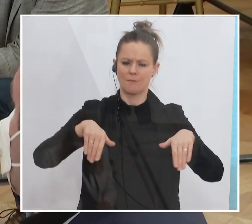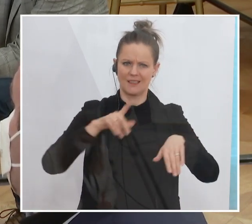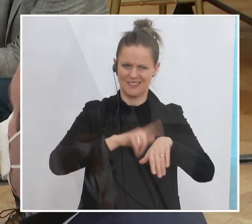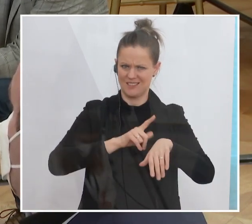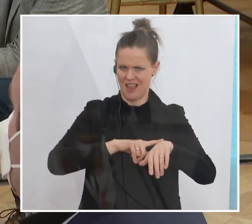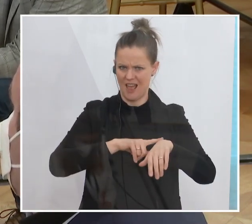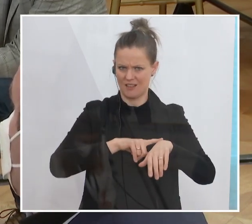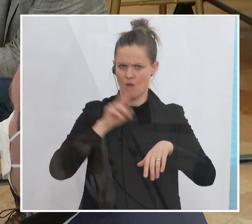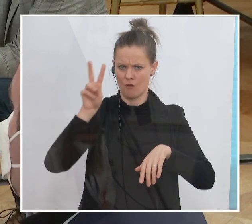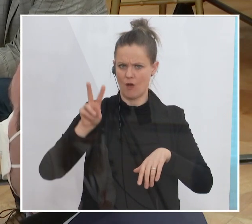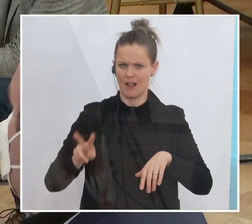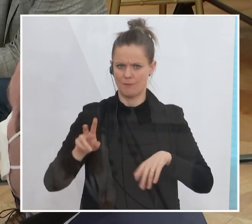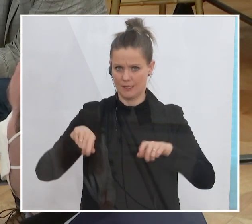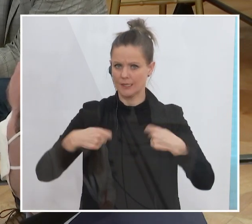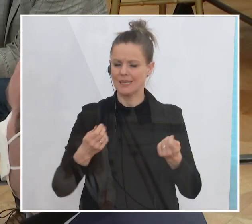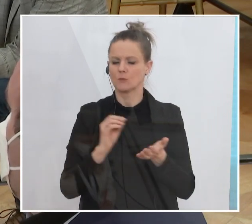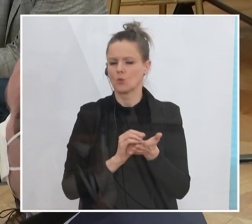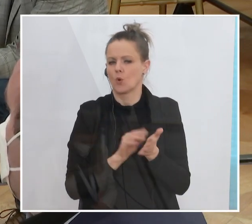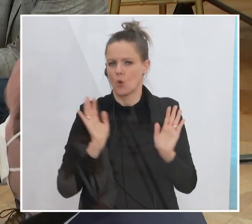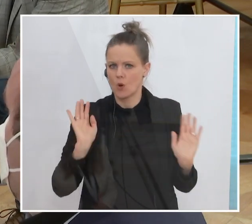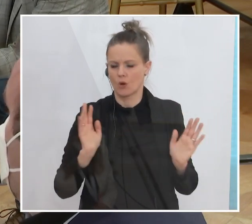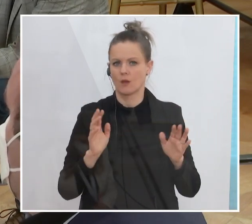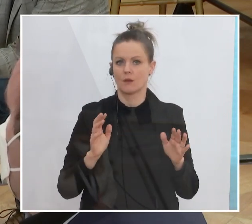die es in Vorarlberg jetzt noch gibt derzeit, ist da überhaupt, gibt es da überhaupt eine